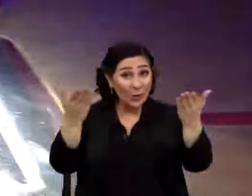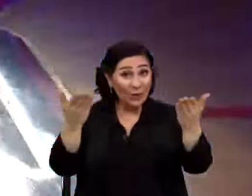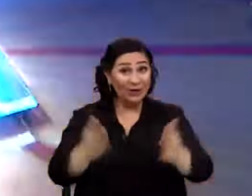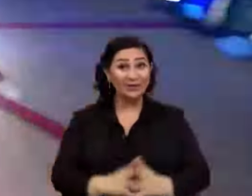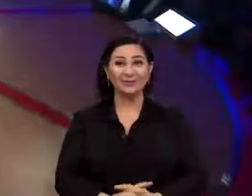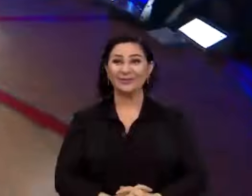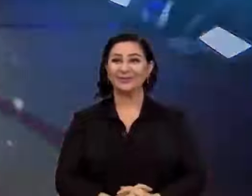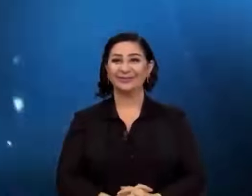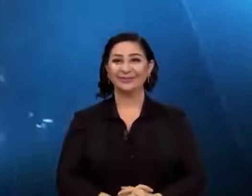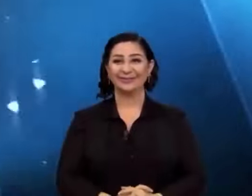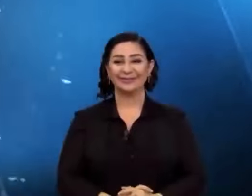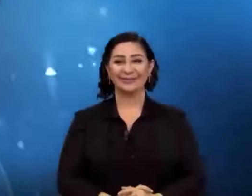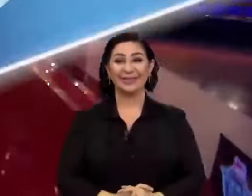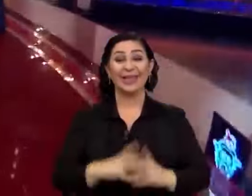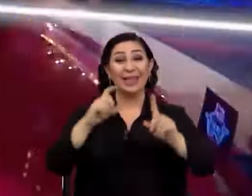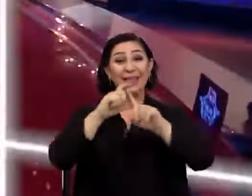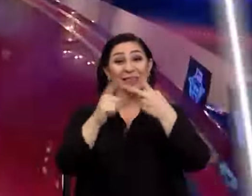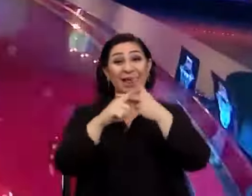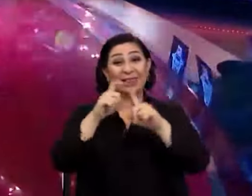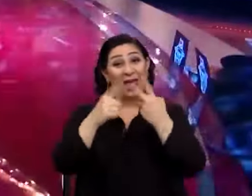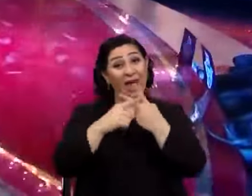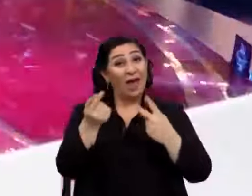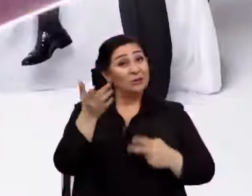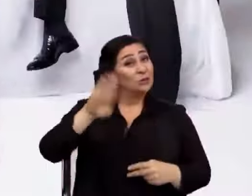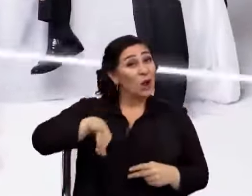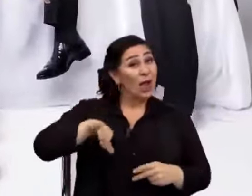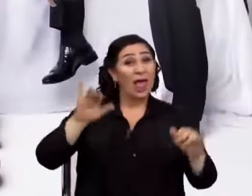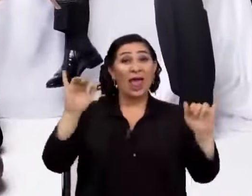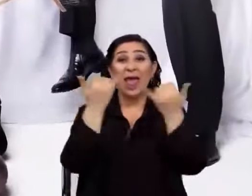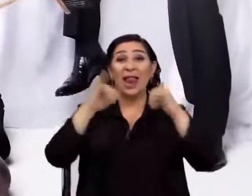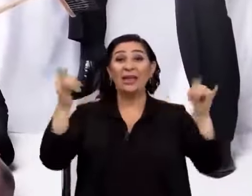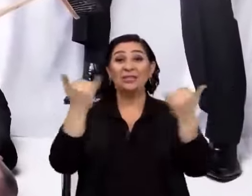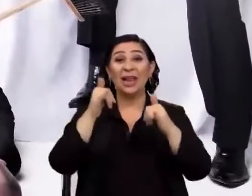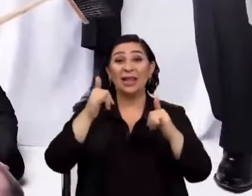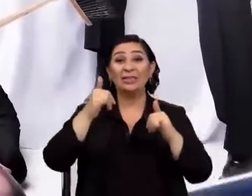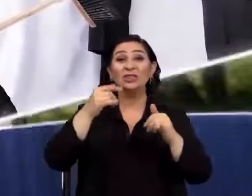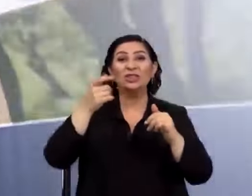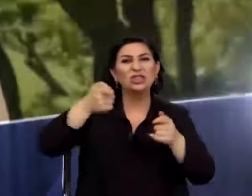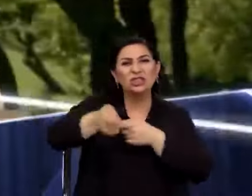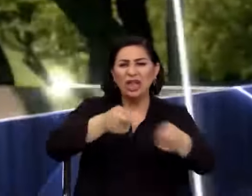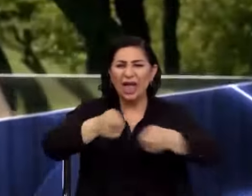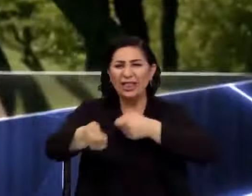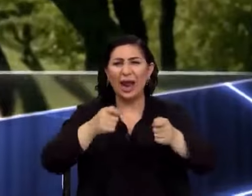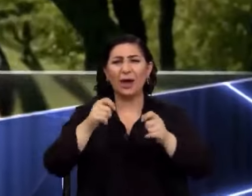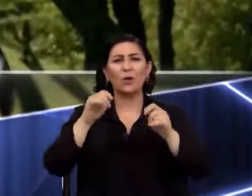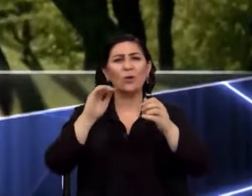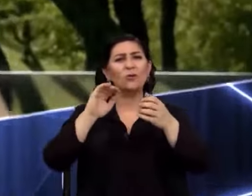başlıyor dada da az sonra eğlenceli cinayetler kampanyasından Burcu Kara